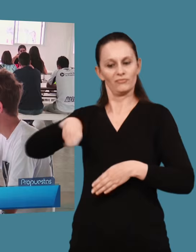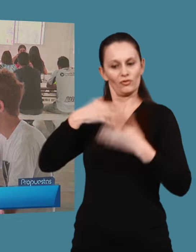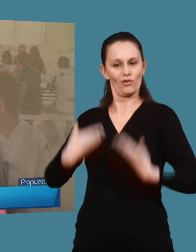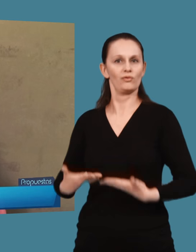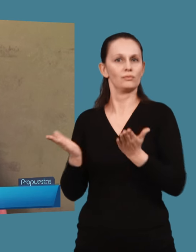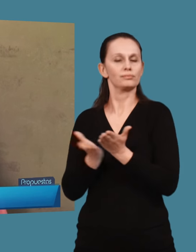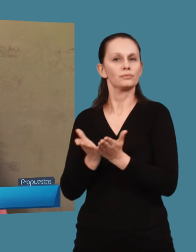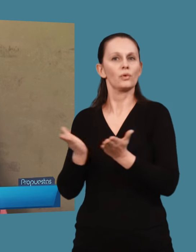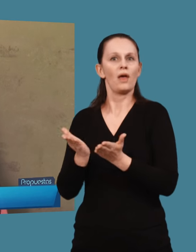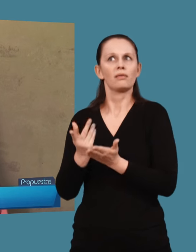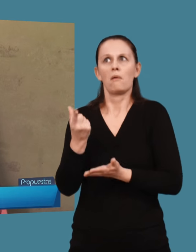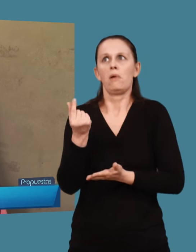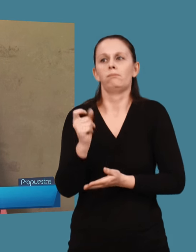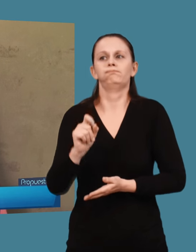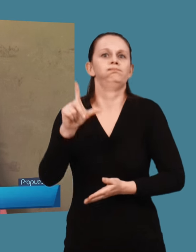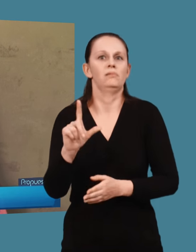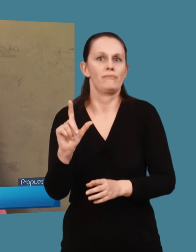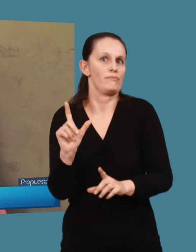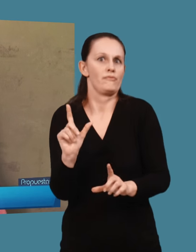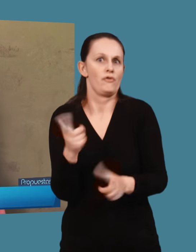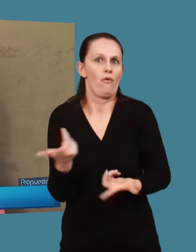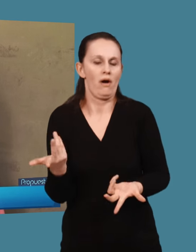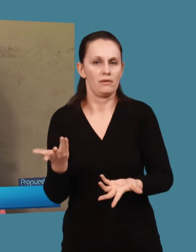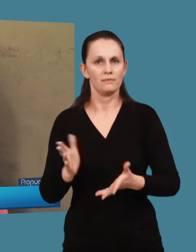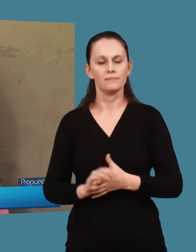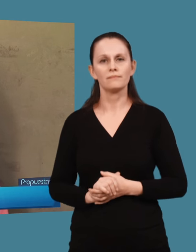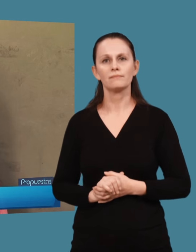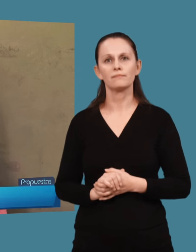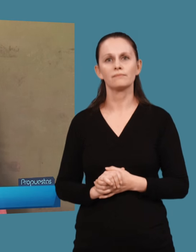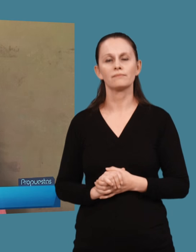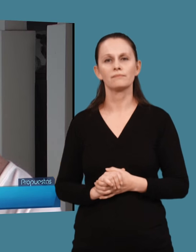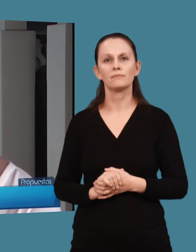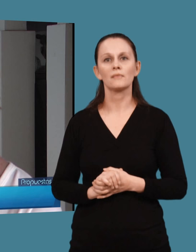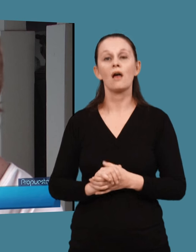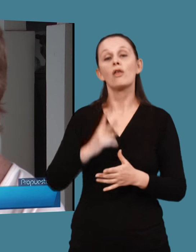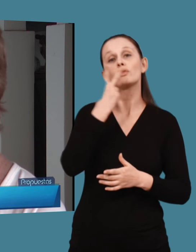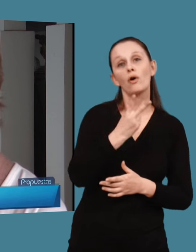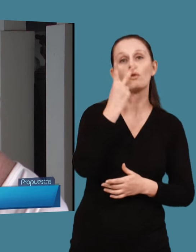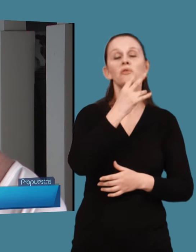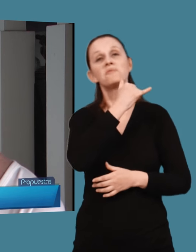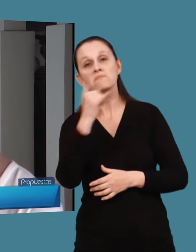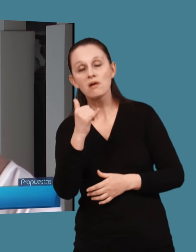y para nosotros que somos estudiantes y por ahí que tenemos una limitación con respecto a la plata. A partir de las 14 hs a las 14:30